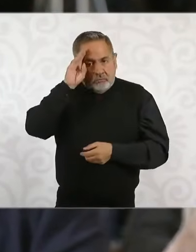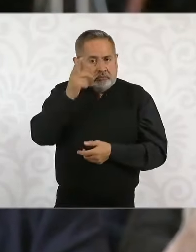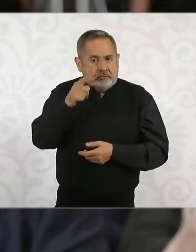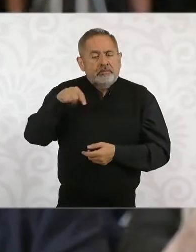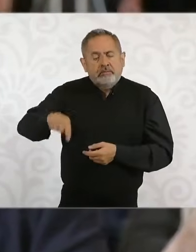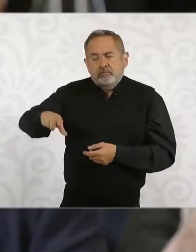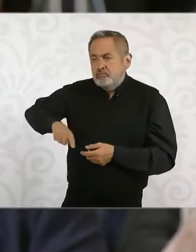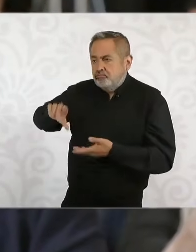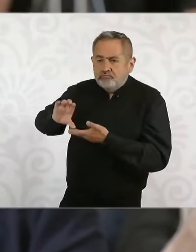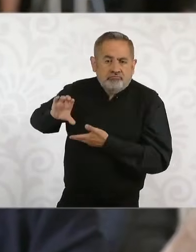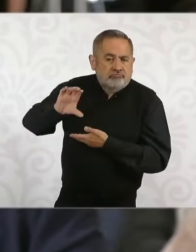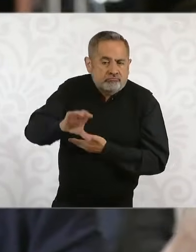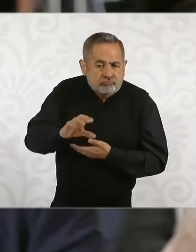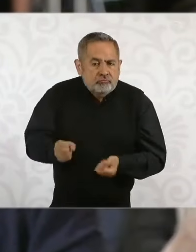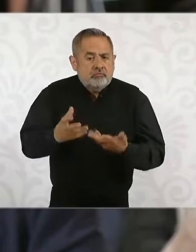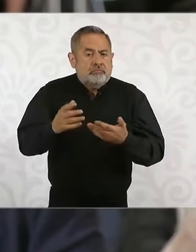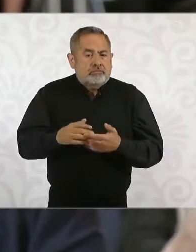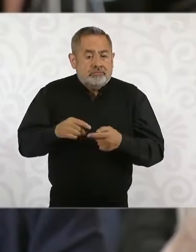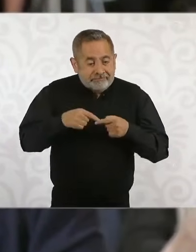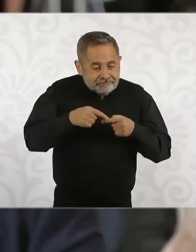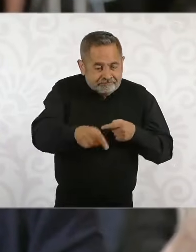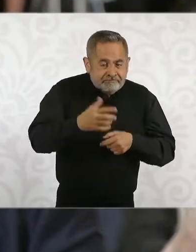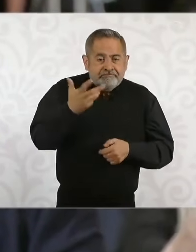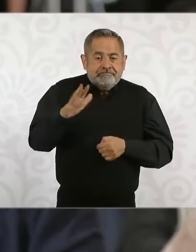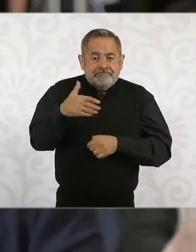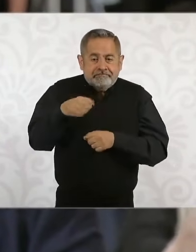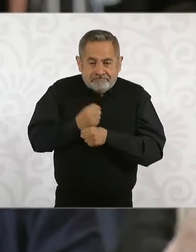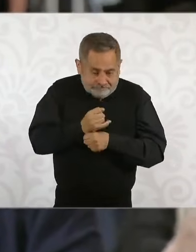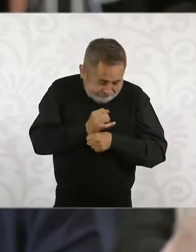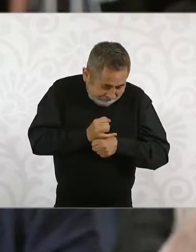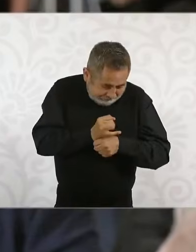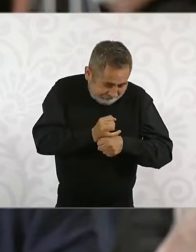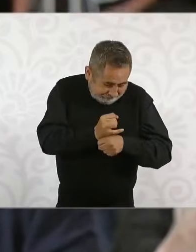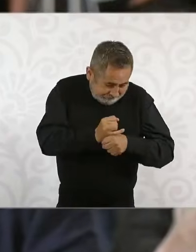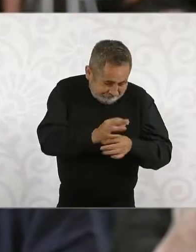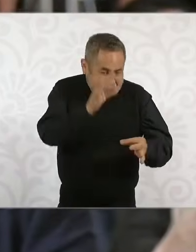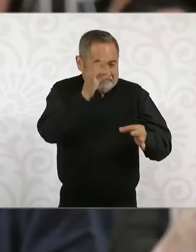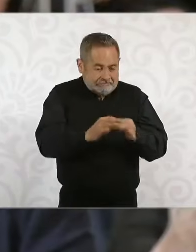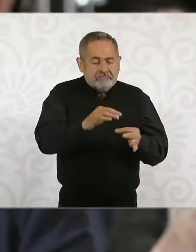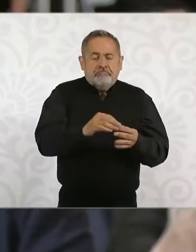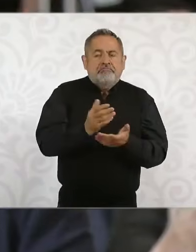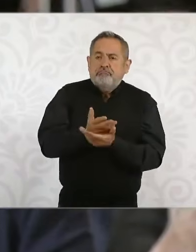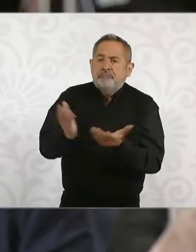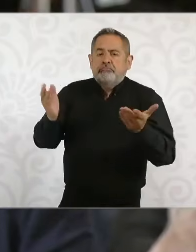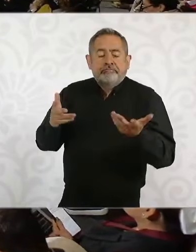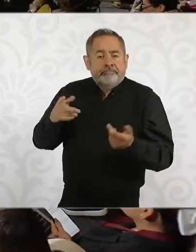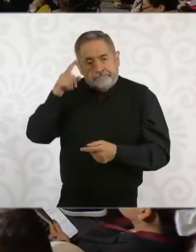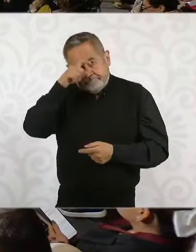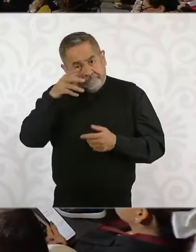lo menos y y 10 años de investigación. ¿Qué se está haciendo en México para este caso?